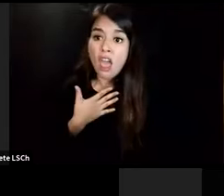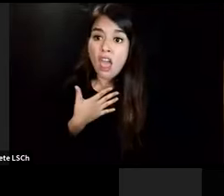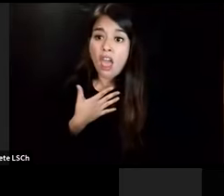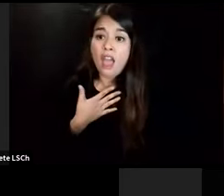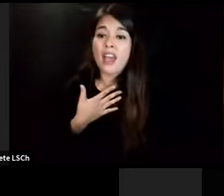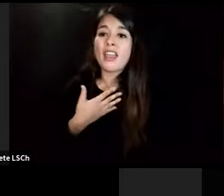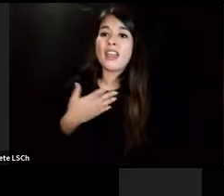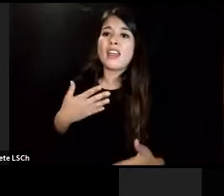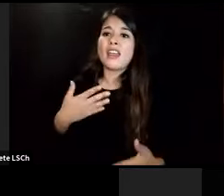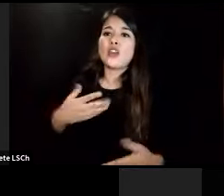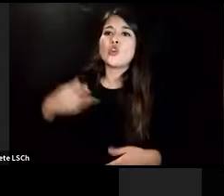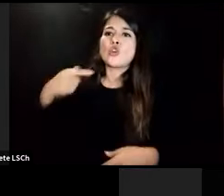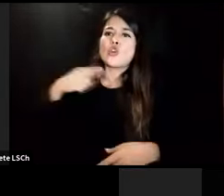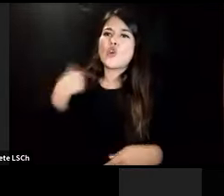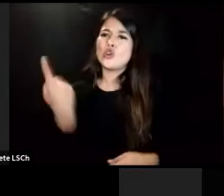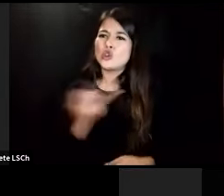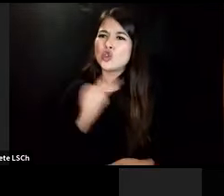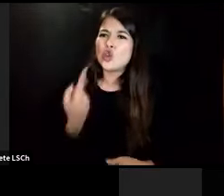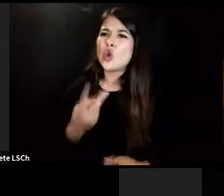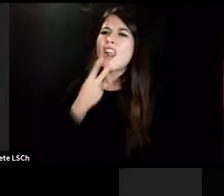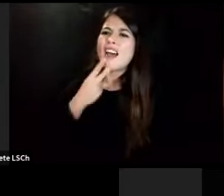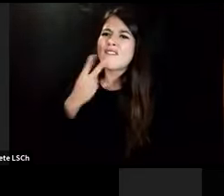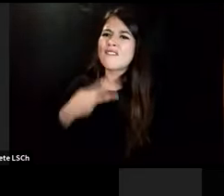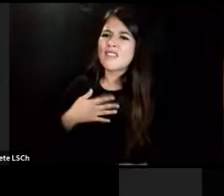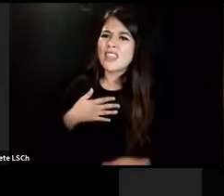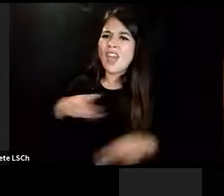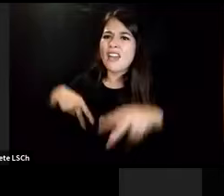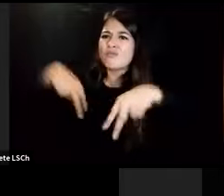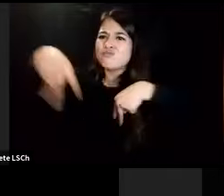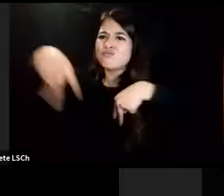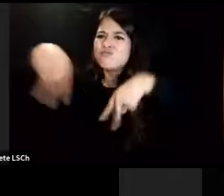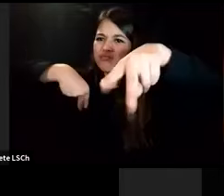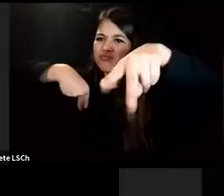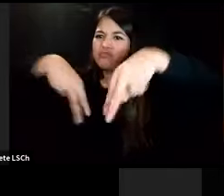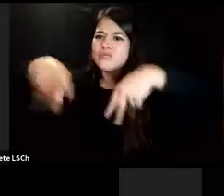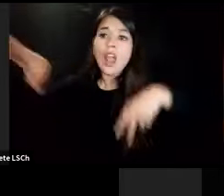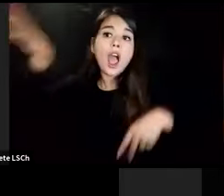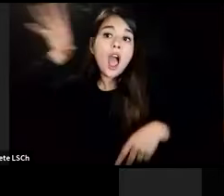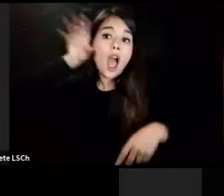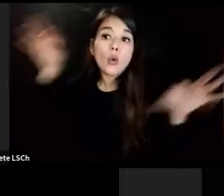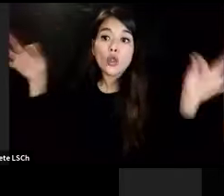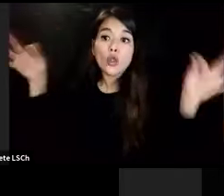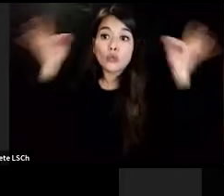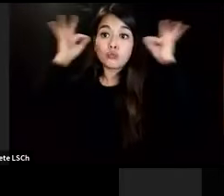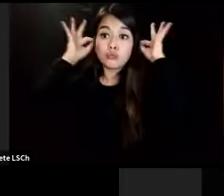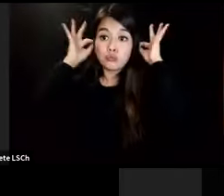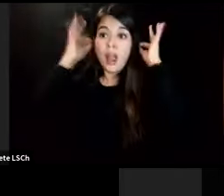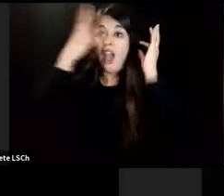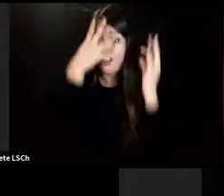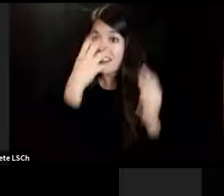de un lugar a otro y el formato del audiolibro se volvió cada vez más atractivo para esas personas que tal vez